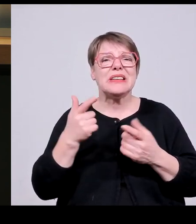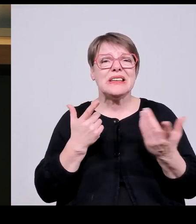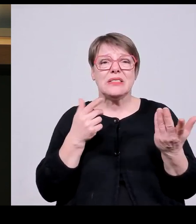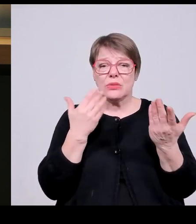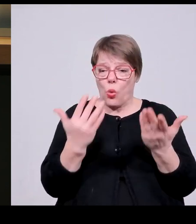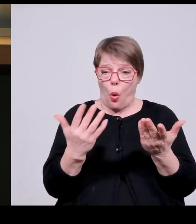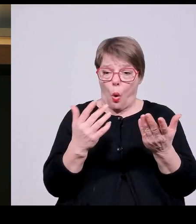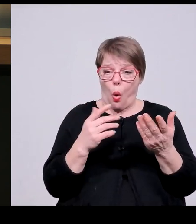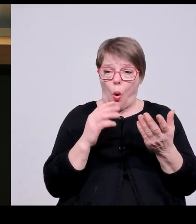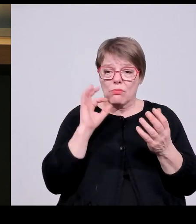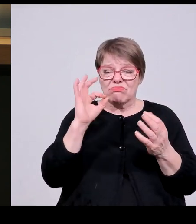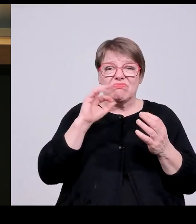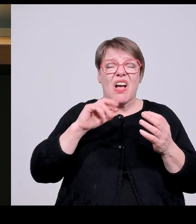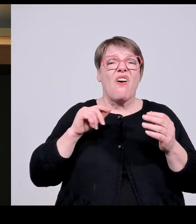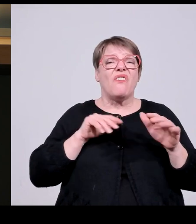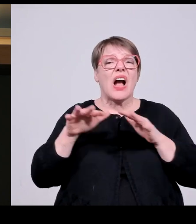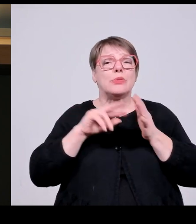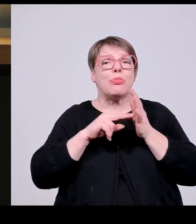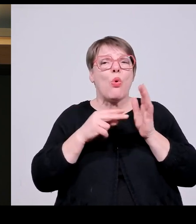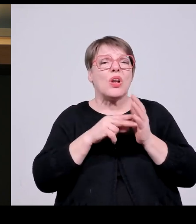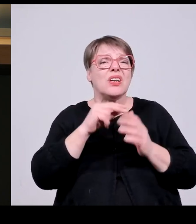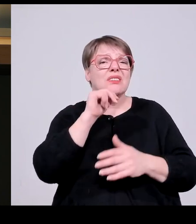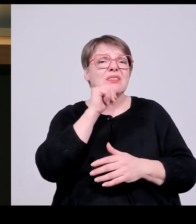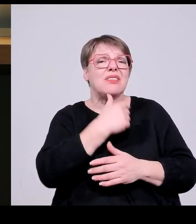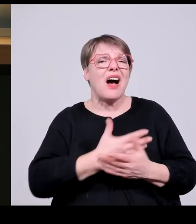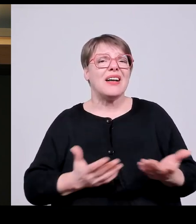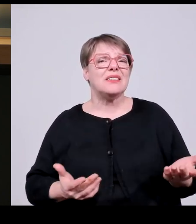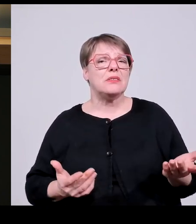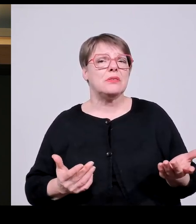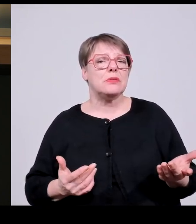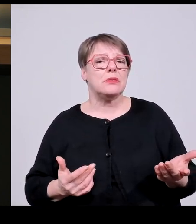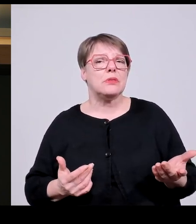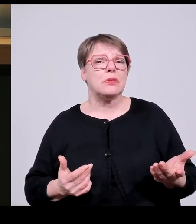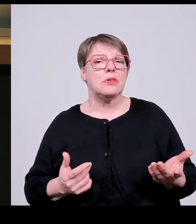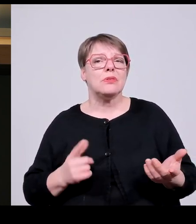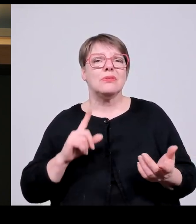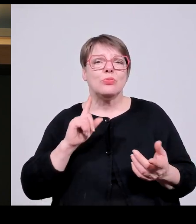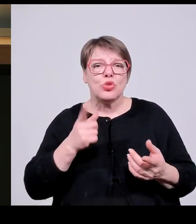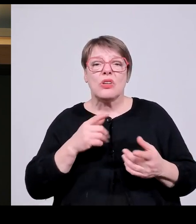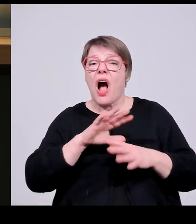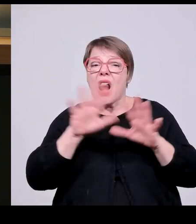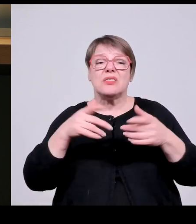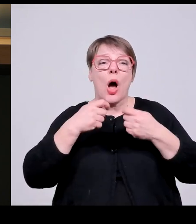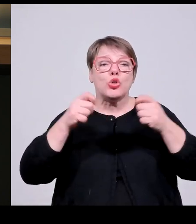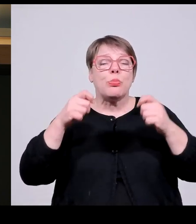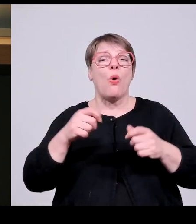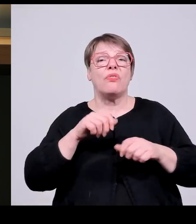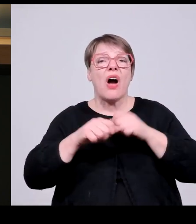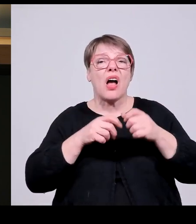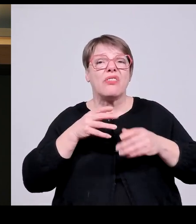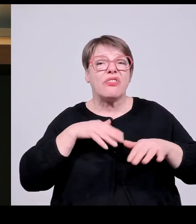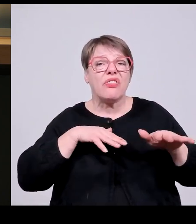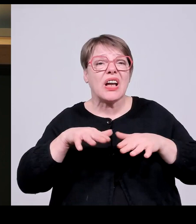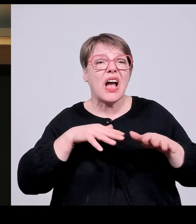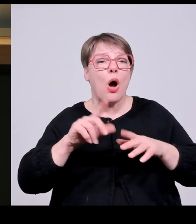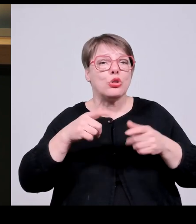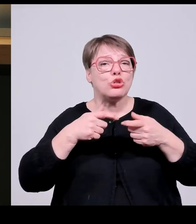Ein weiteres Thema Herr Ziller, Ich möchte es Ihnen noch zu rufen, ist das Thema Friedrichstraße. Sie werden die Medien der letzten Tage gelesen haben.